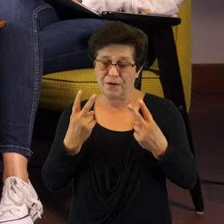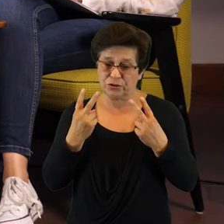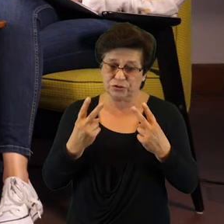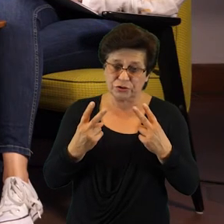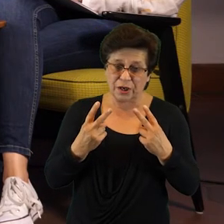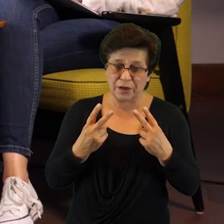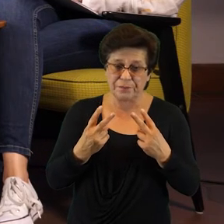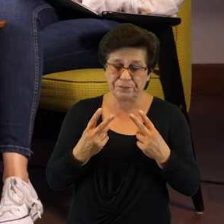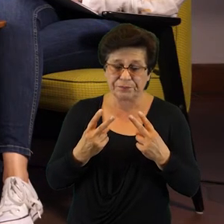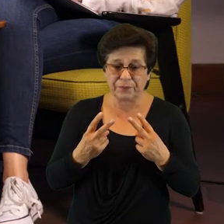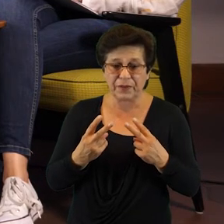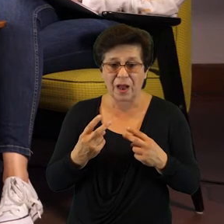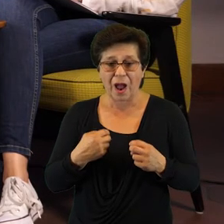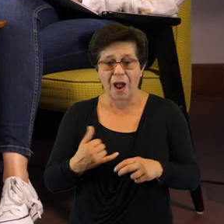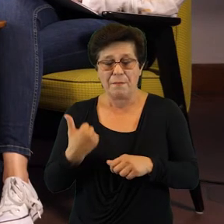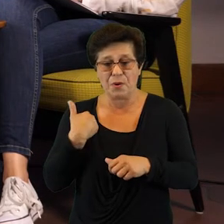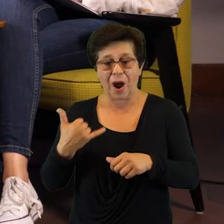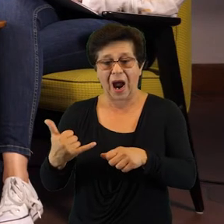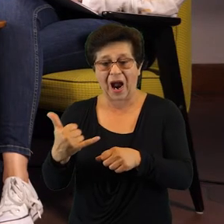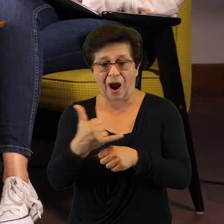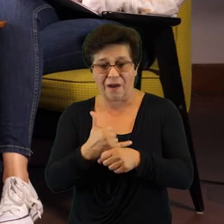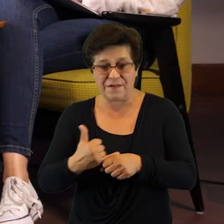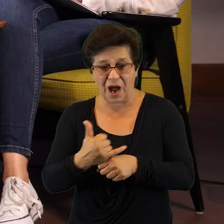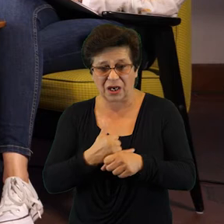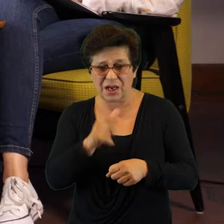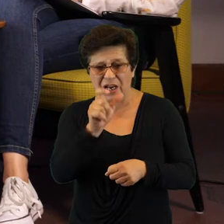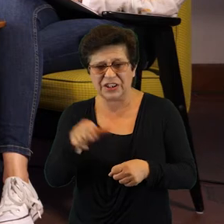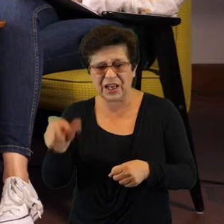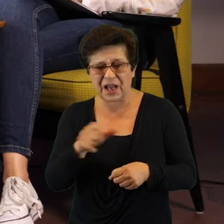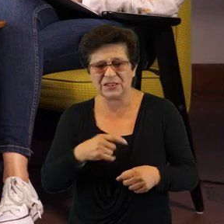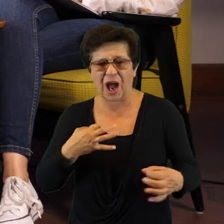źródłem była kawiarnia literacka, kawiarnia artystyczna rosyjska,